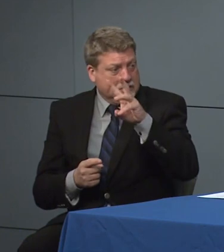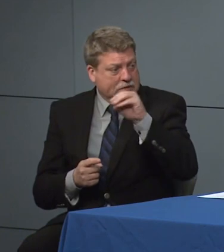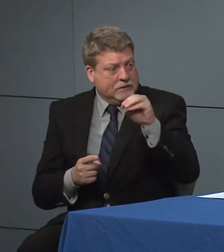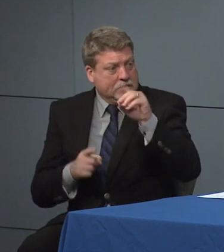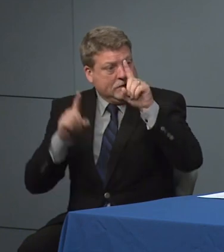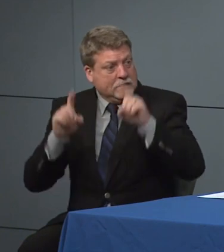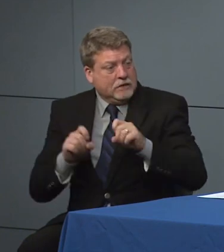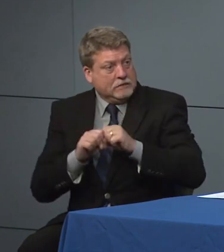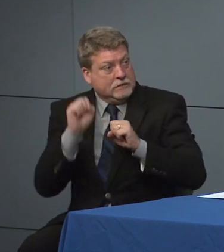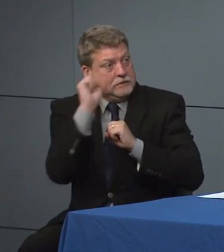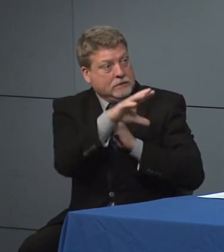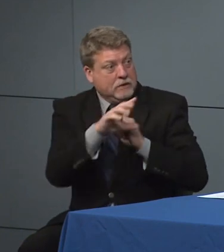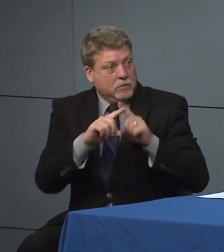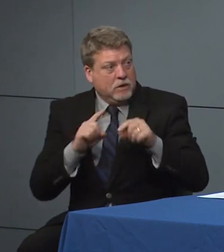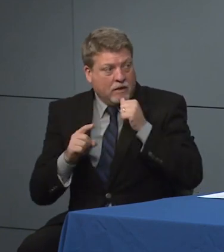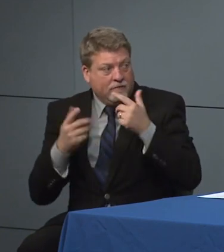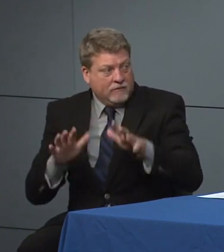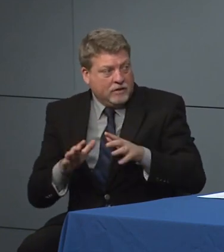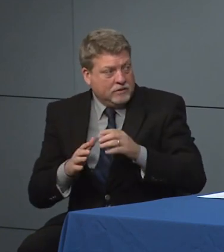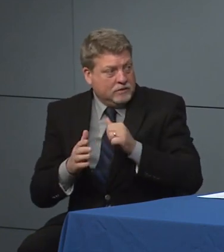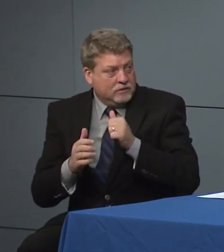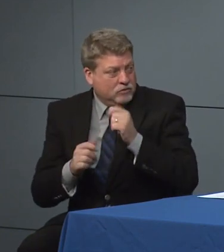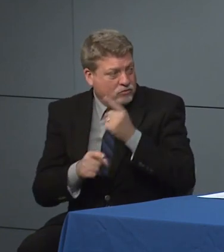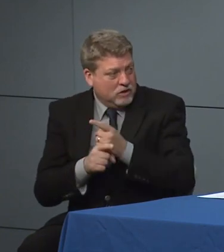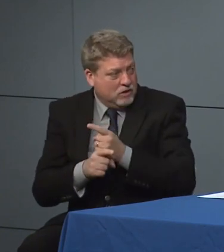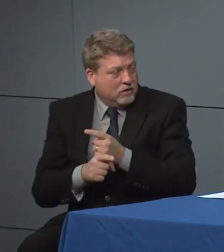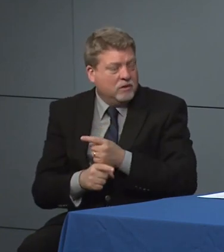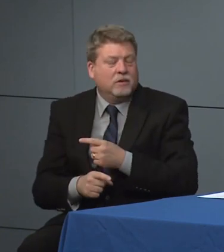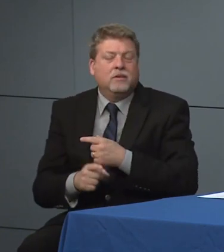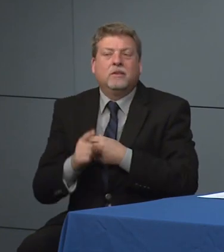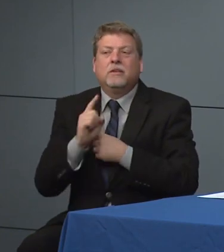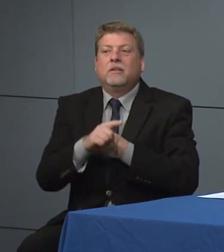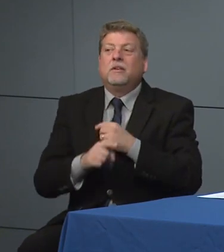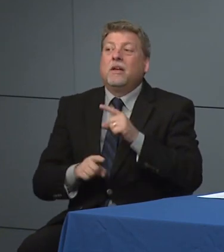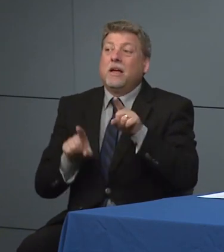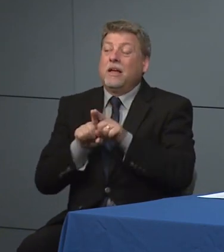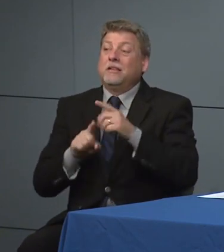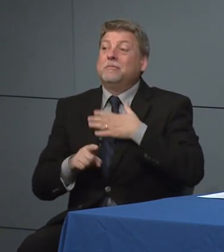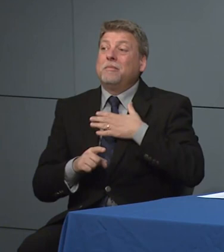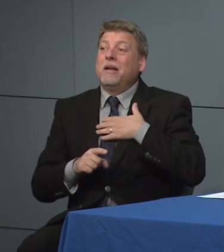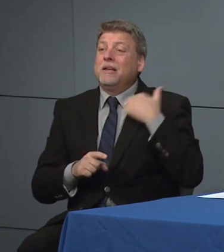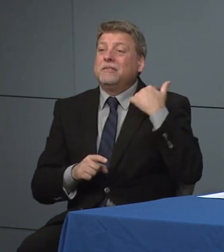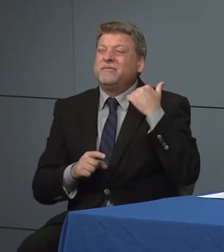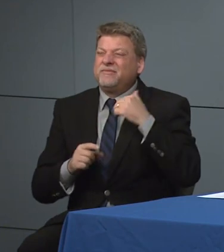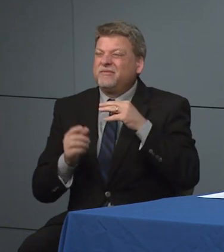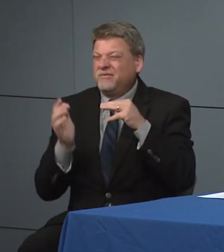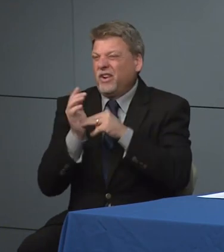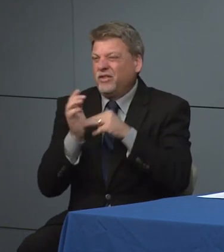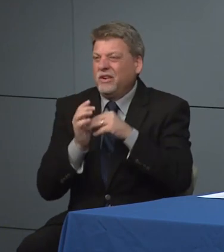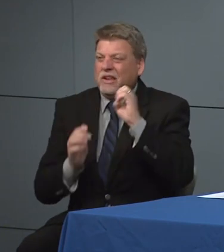doscientos sesenta pruebas que se han sido presentadas, pero no ha sido completadas por como dijo Bill epidemiólogo no